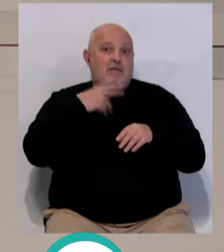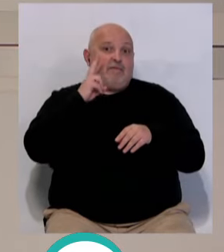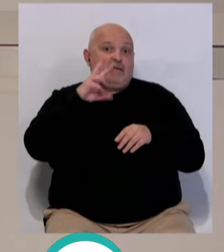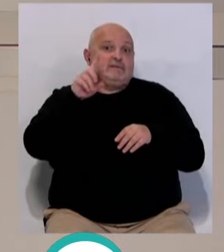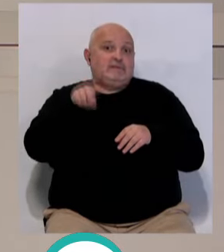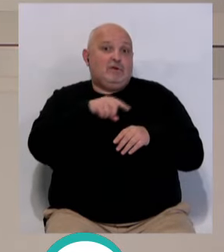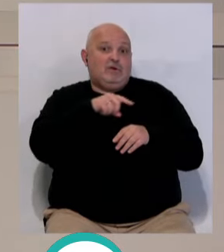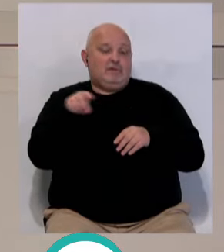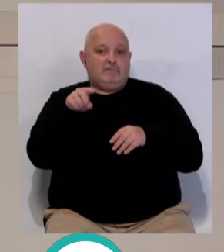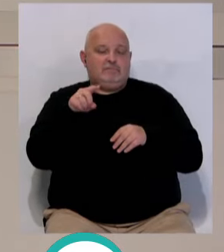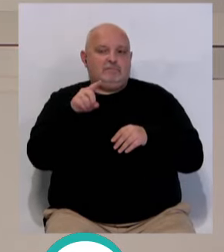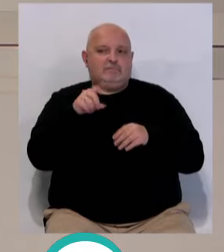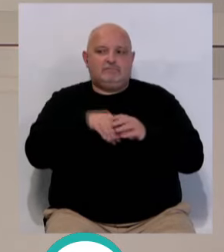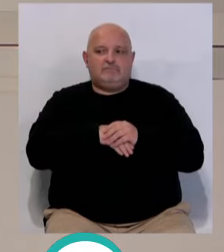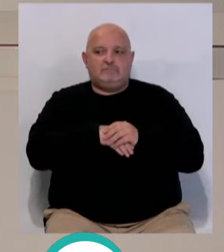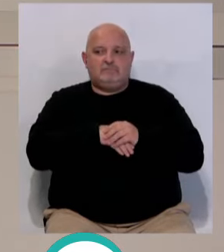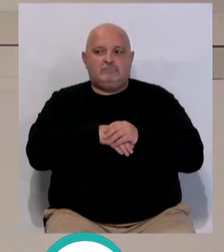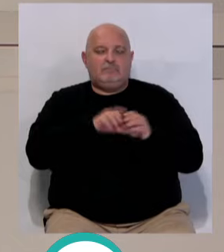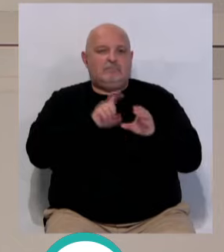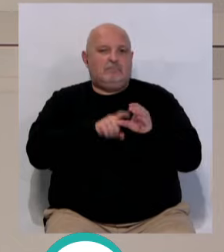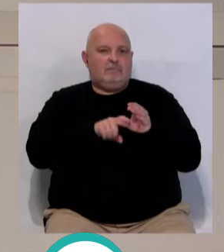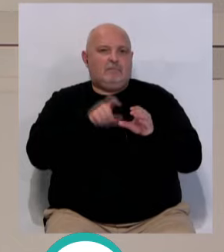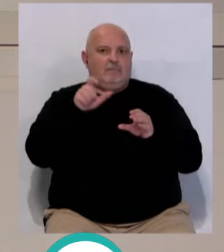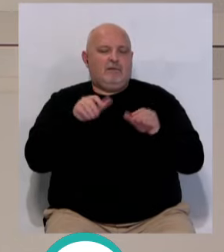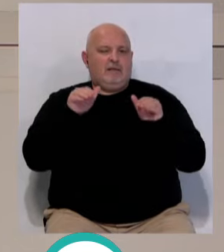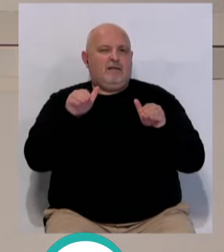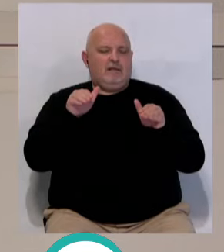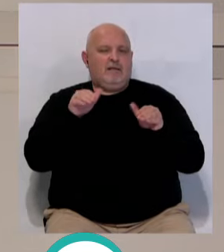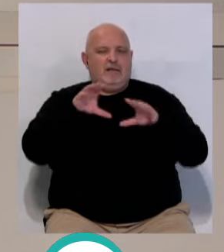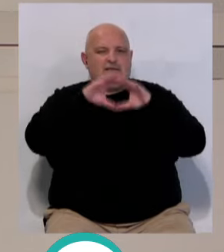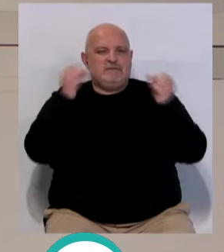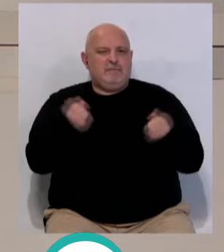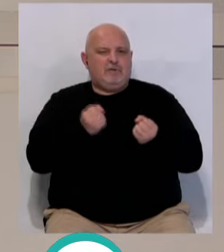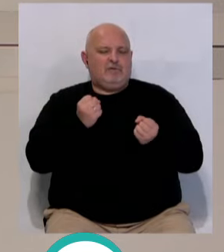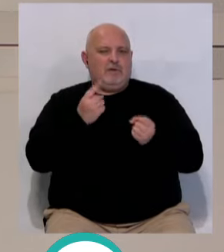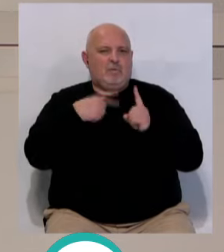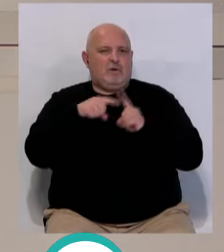en la participación que tiene el Atlético en Champions en el partido de vuelta frente al